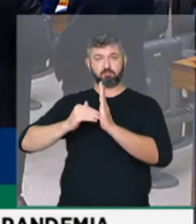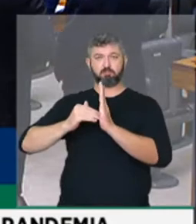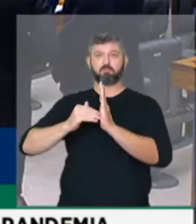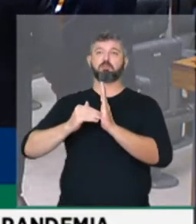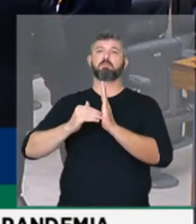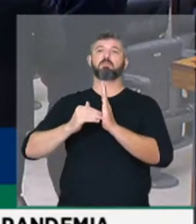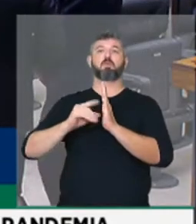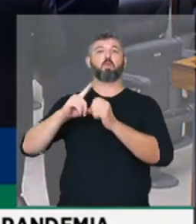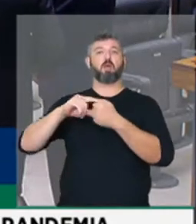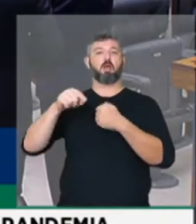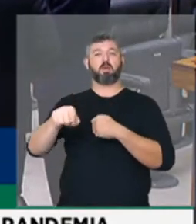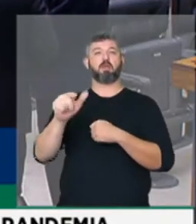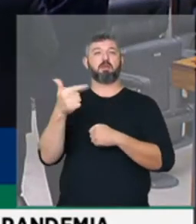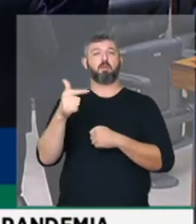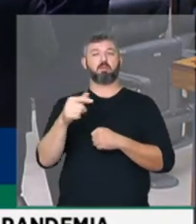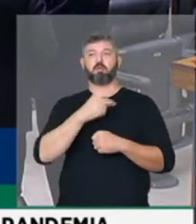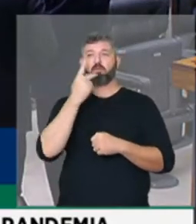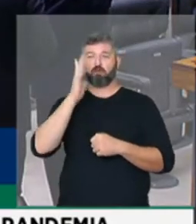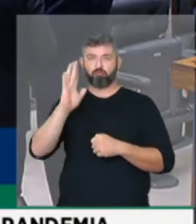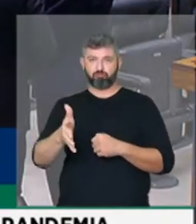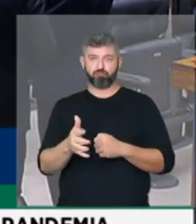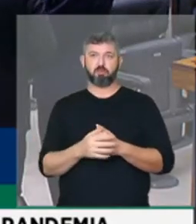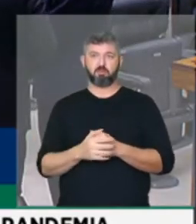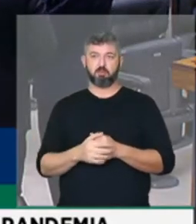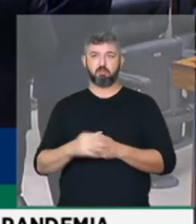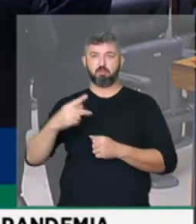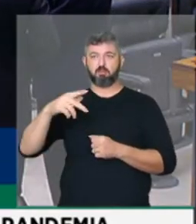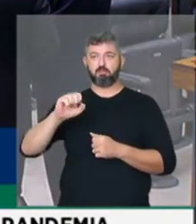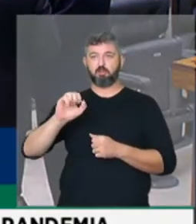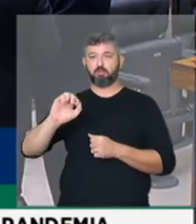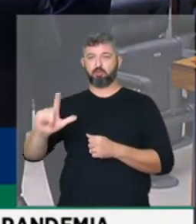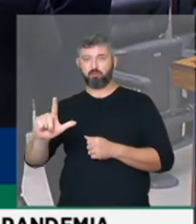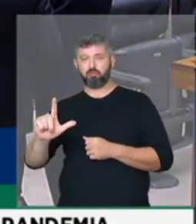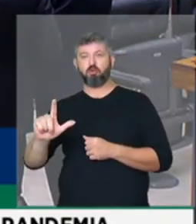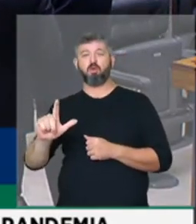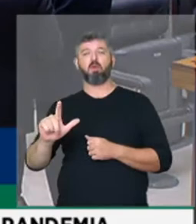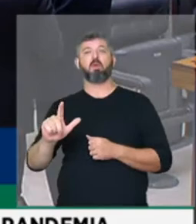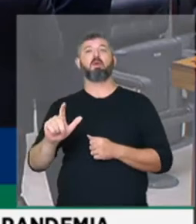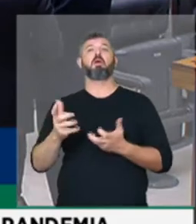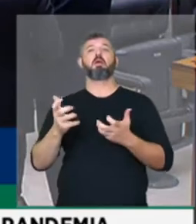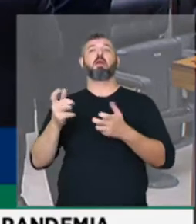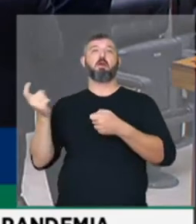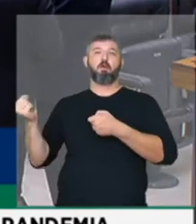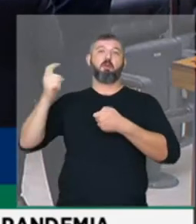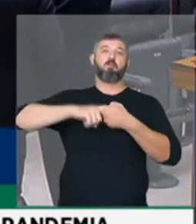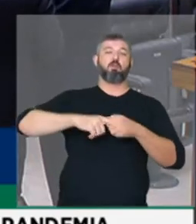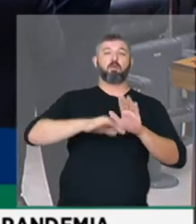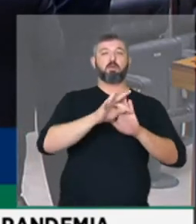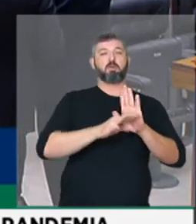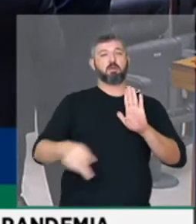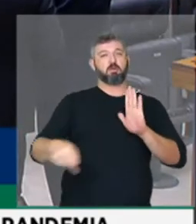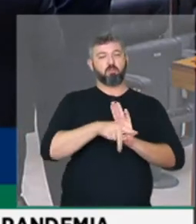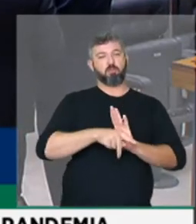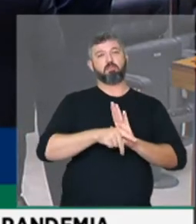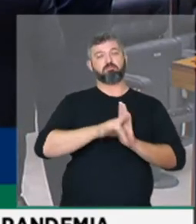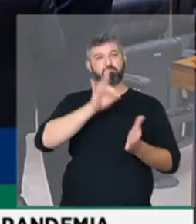QUE NÃO CONTEM ESSE ARTIGO... CITADO PELO PSOL... QUE DESEJA RECUPERAR UM ARTIGO DO PROJETO DE LEI NA FORMA DO